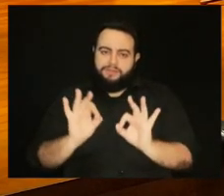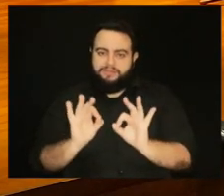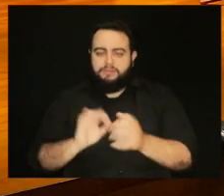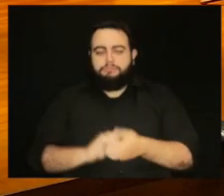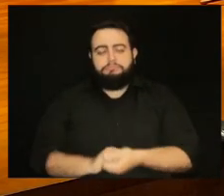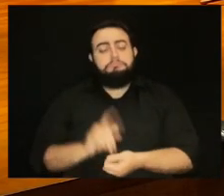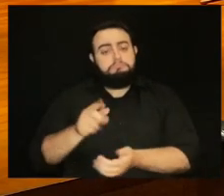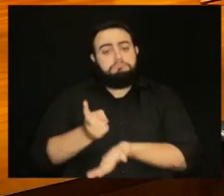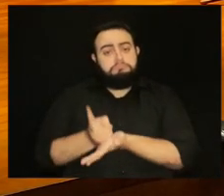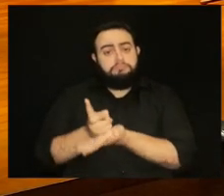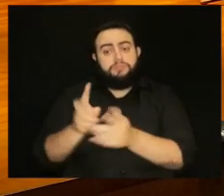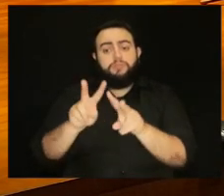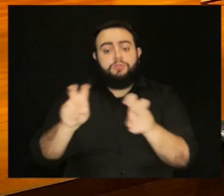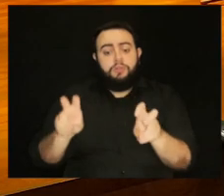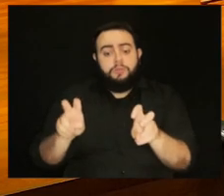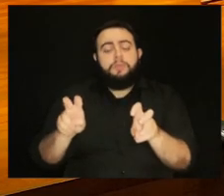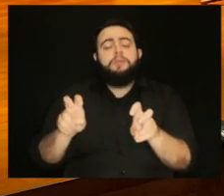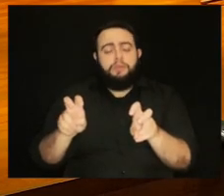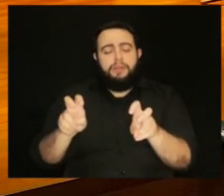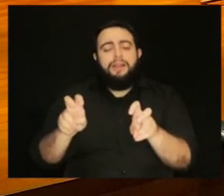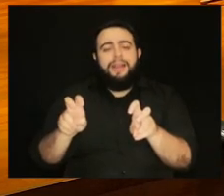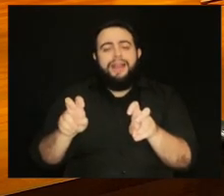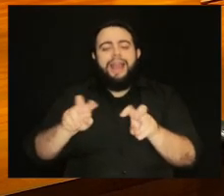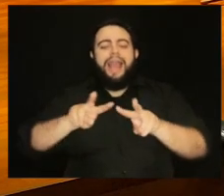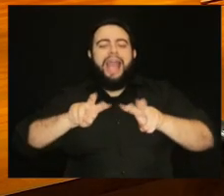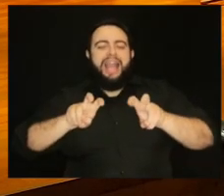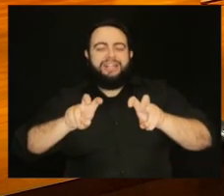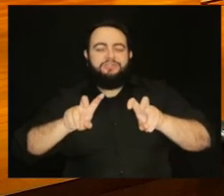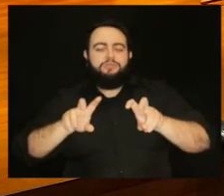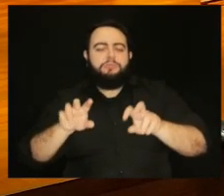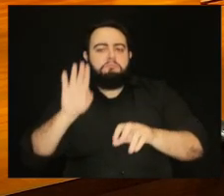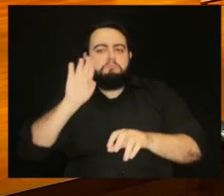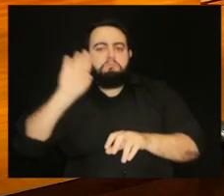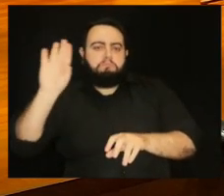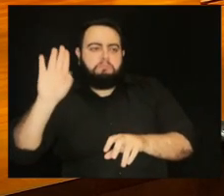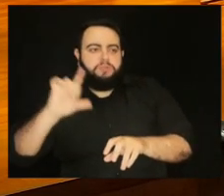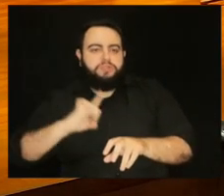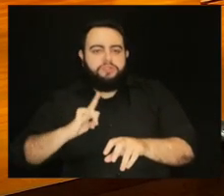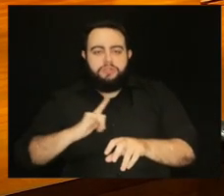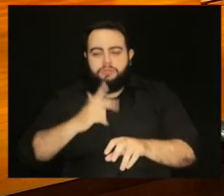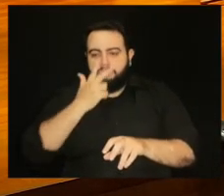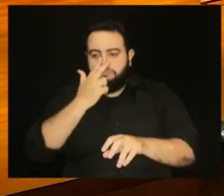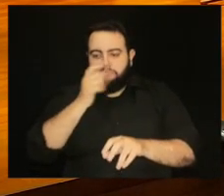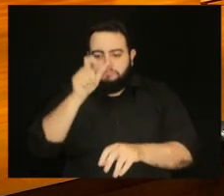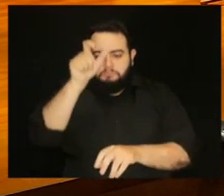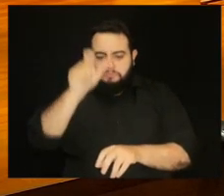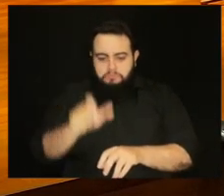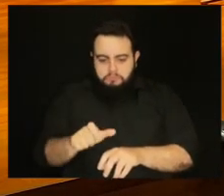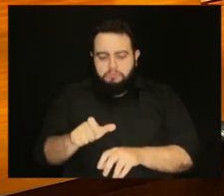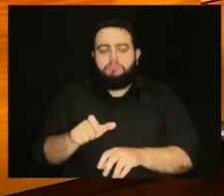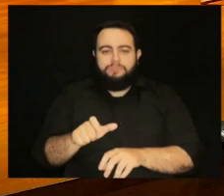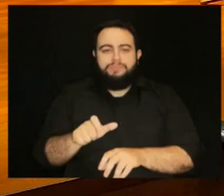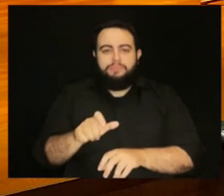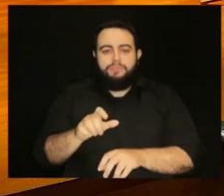da moda. Então tinha um detetive de histórias seriadas chamado Nick Winter que tinha série